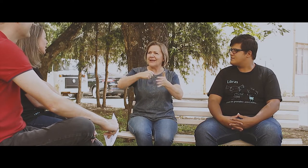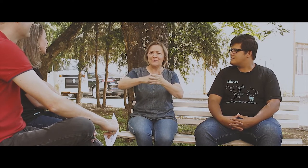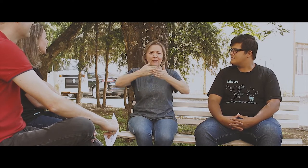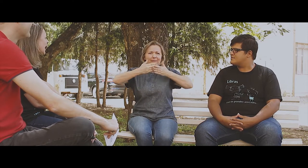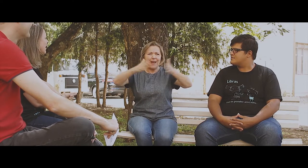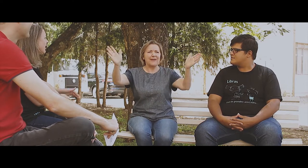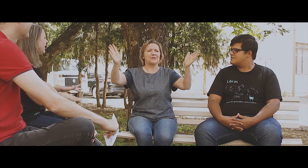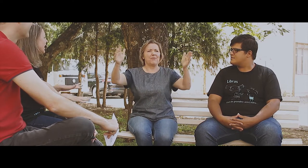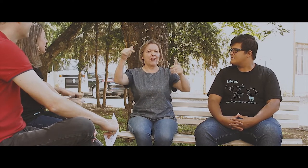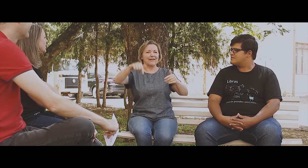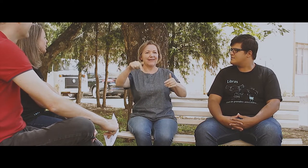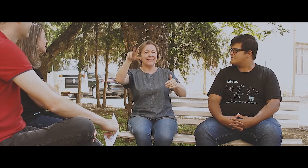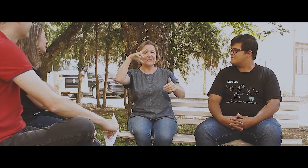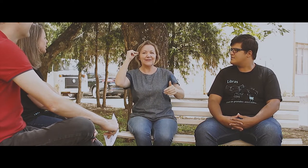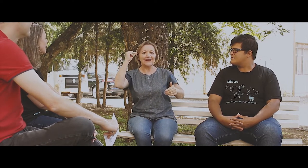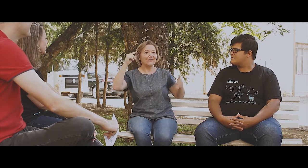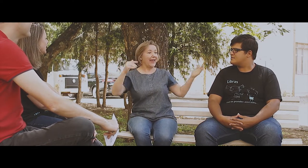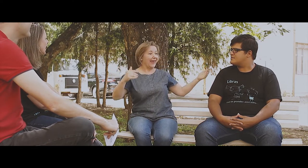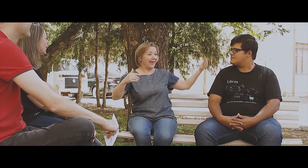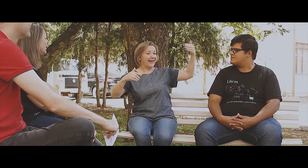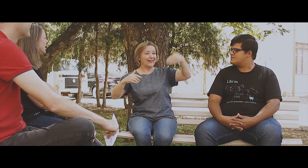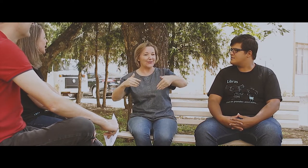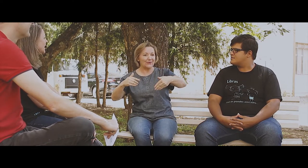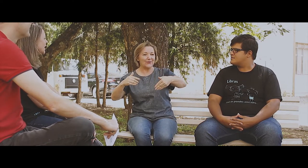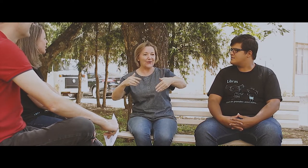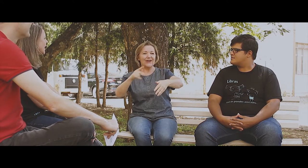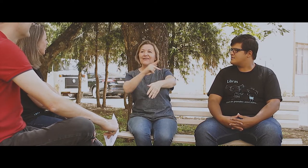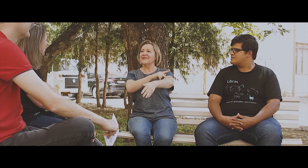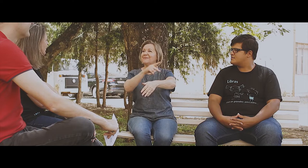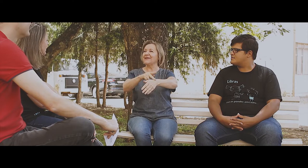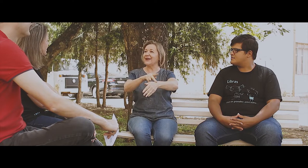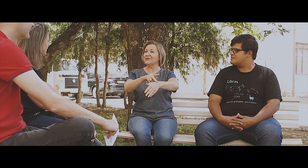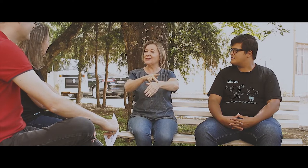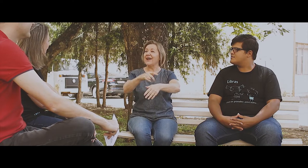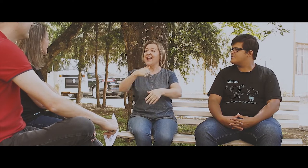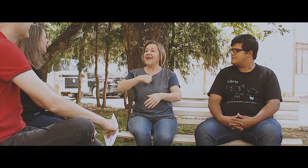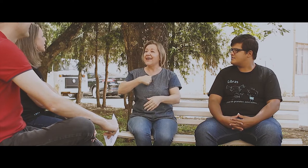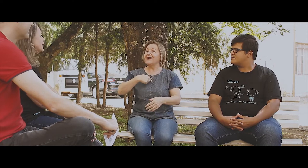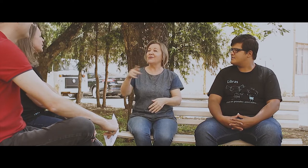lá no ensino fundamental e ele veio pra Universidade ele fez